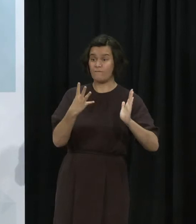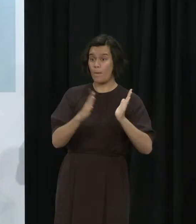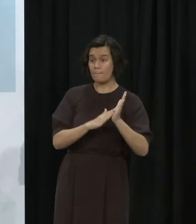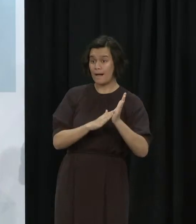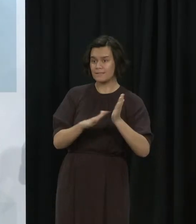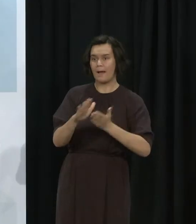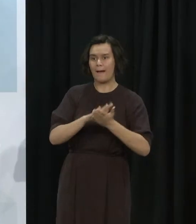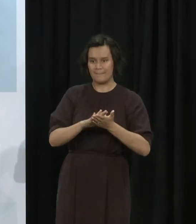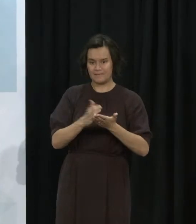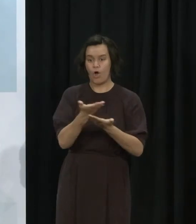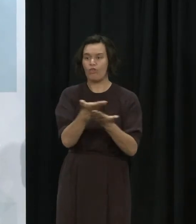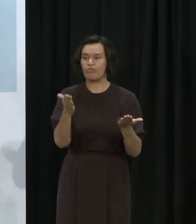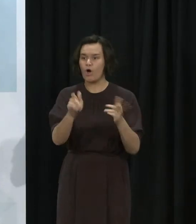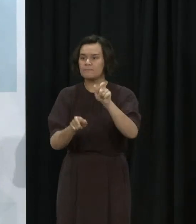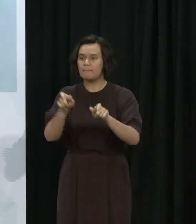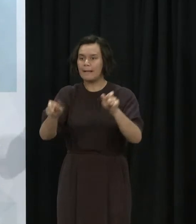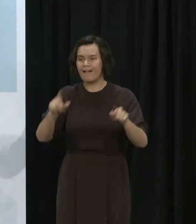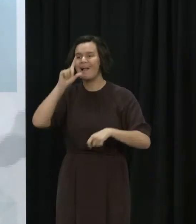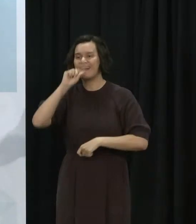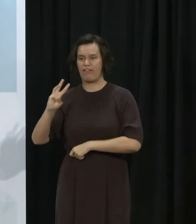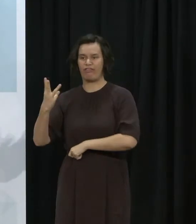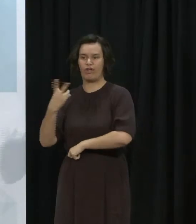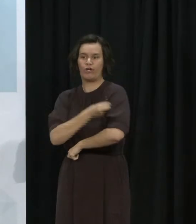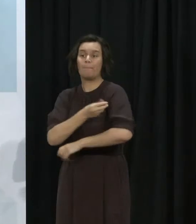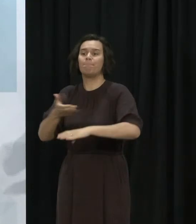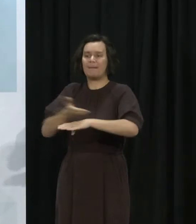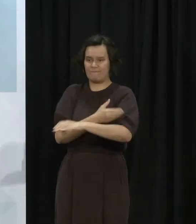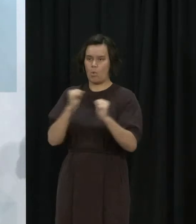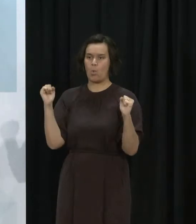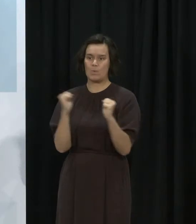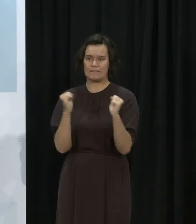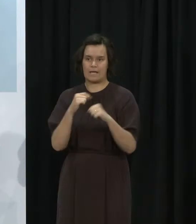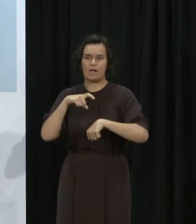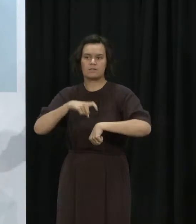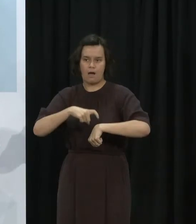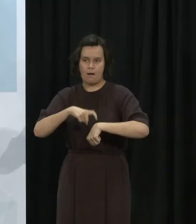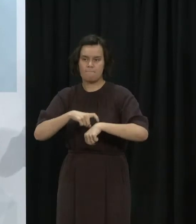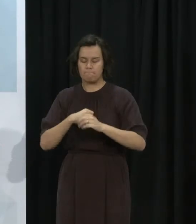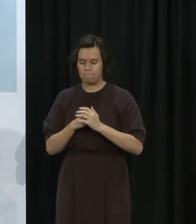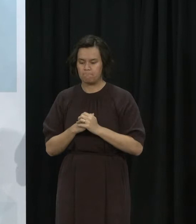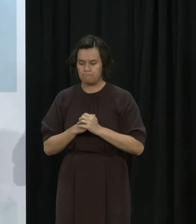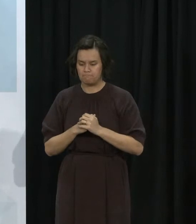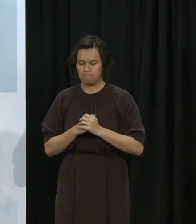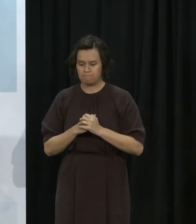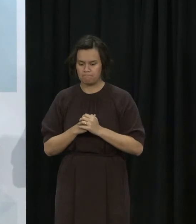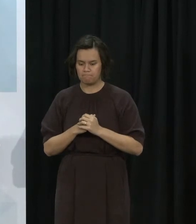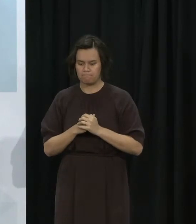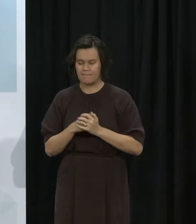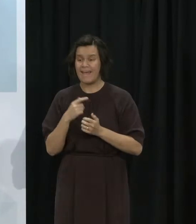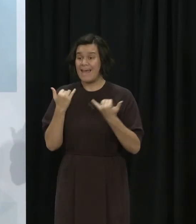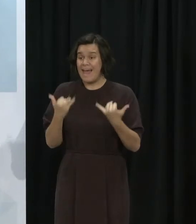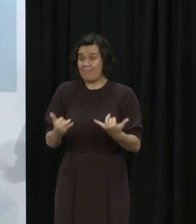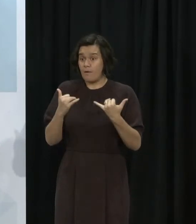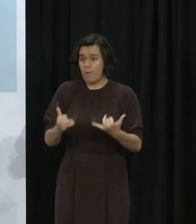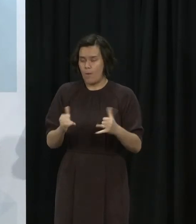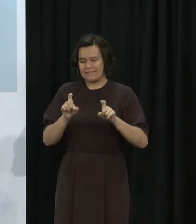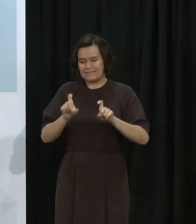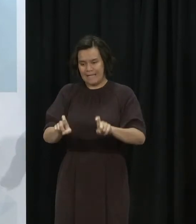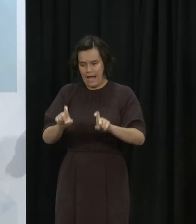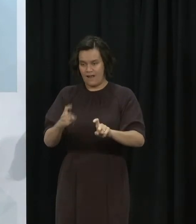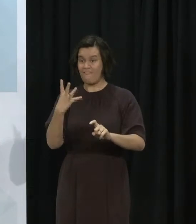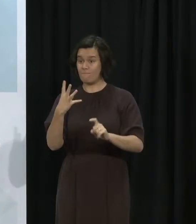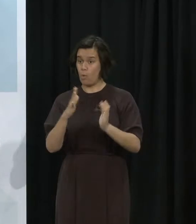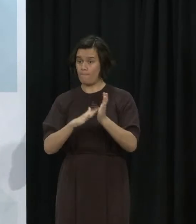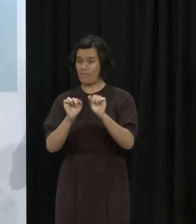nga wahanga o te iwi Maori